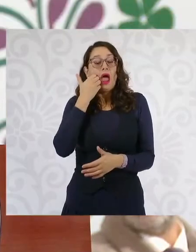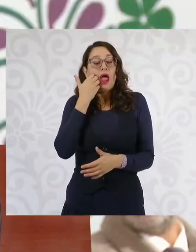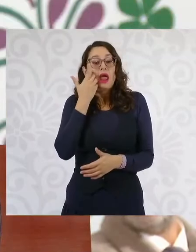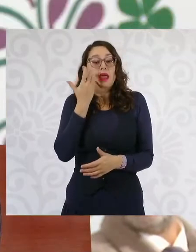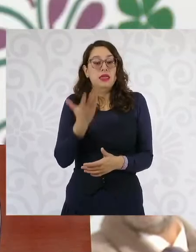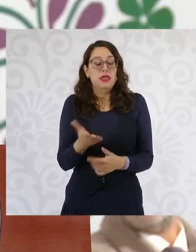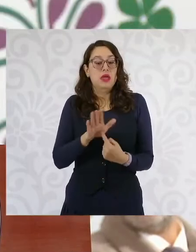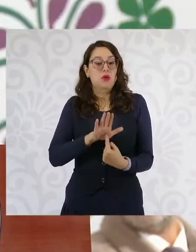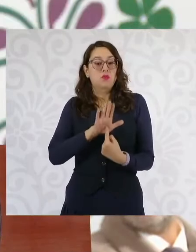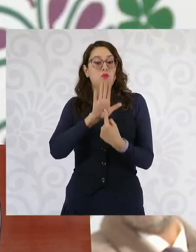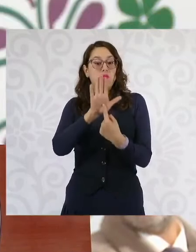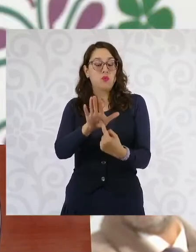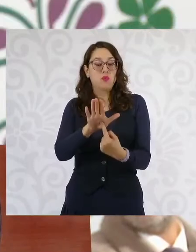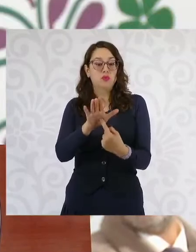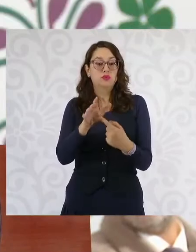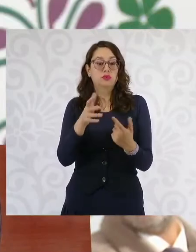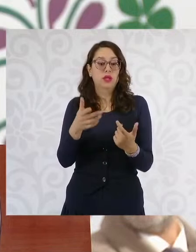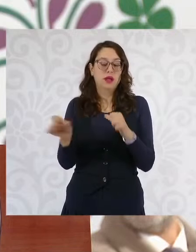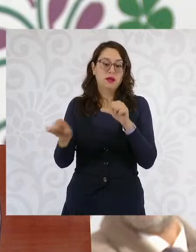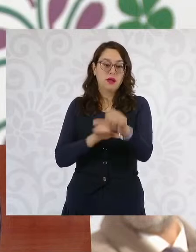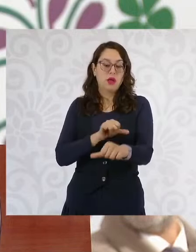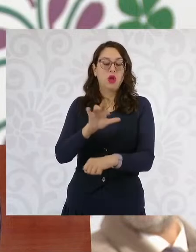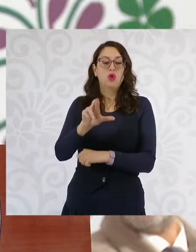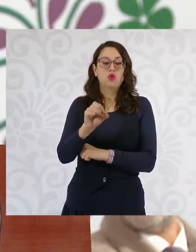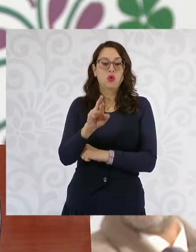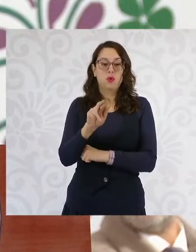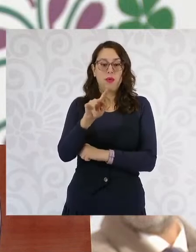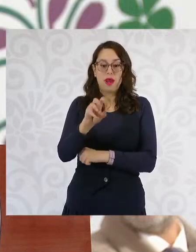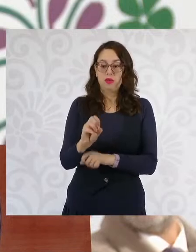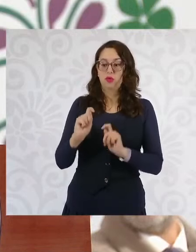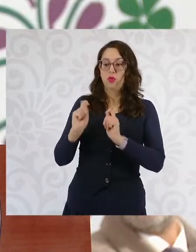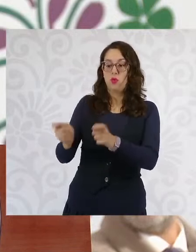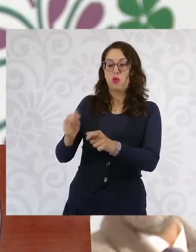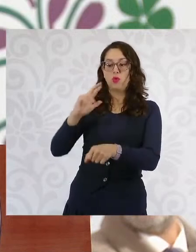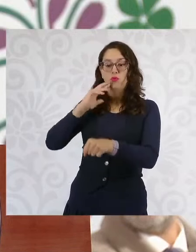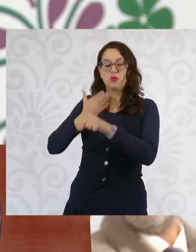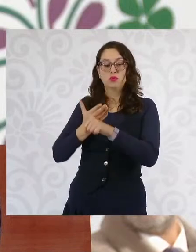gustaría la palabra a Roberto capuano que va a ser el coordinador de este proyecto Muchas